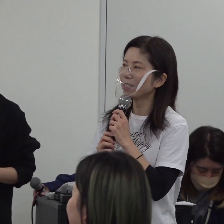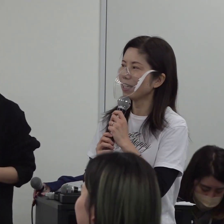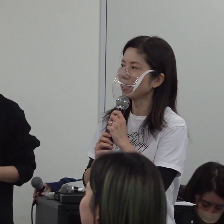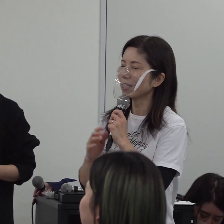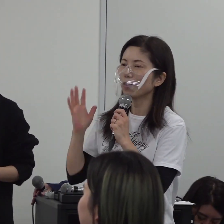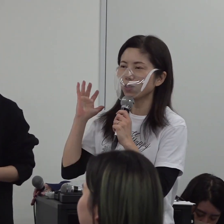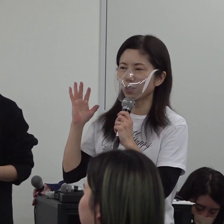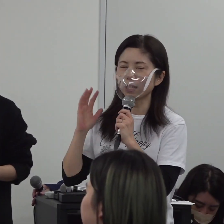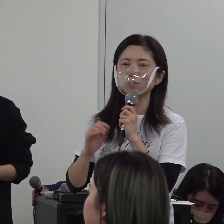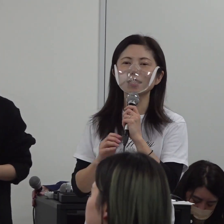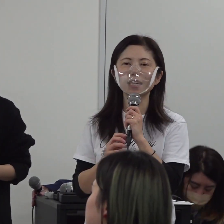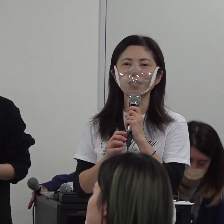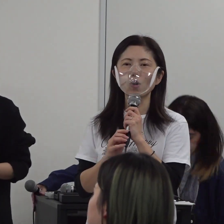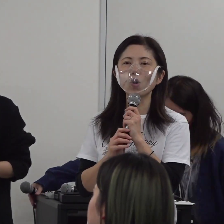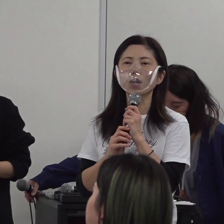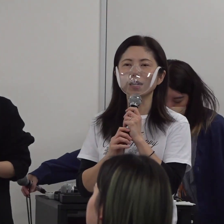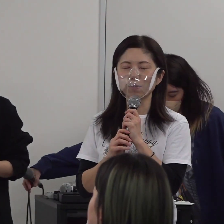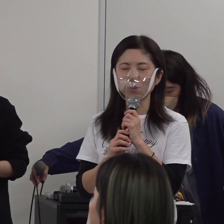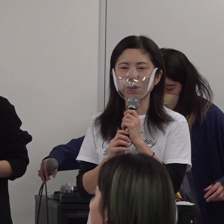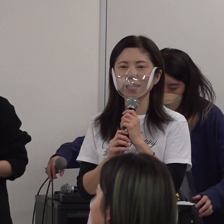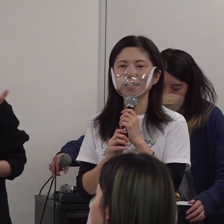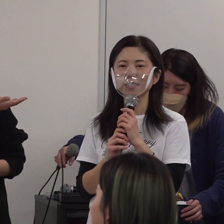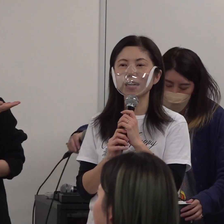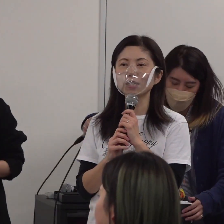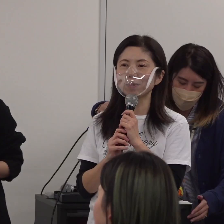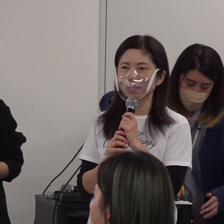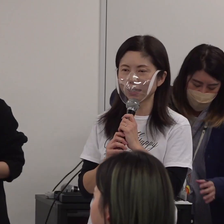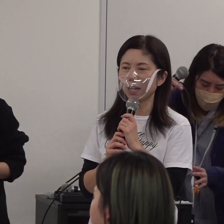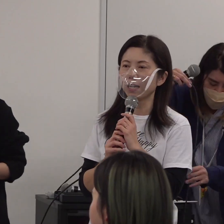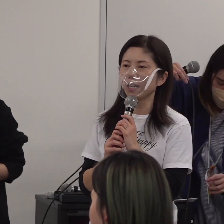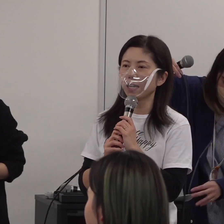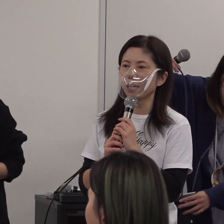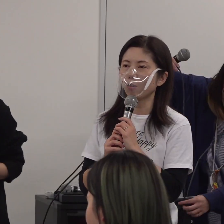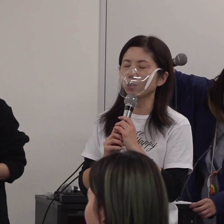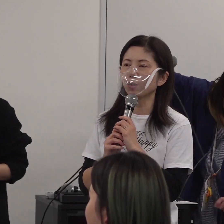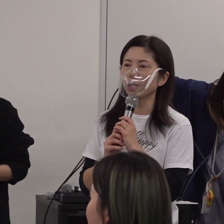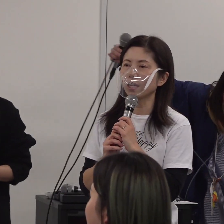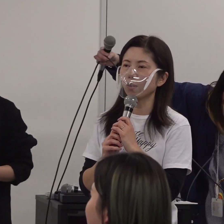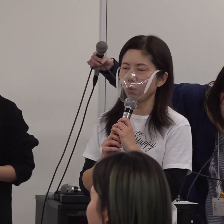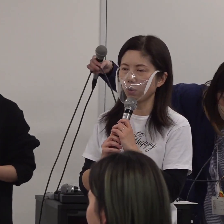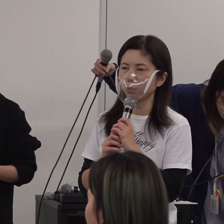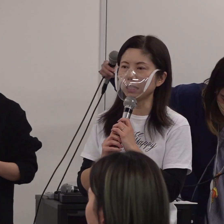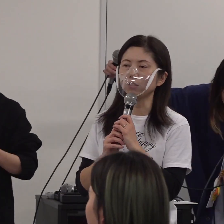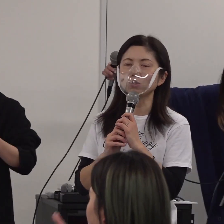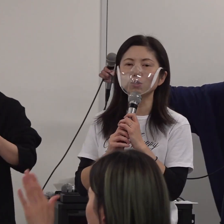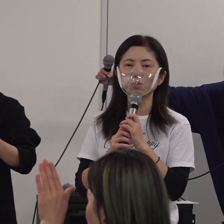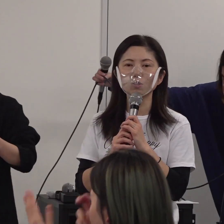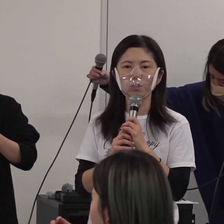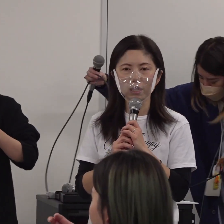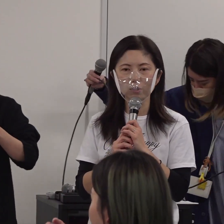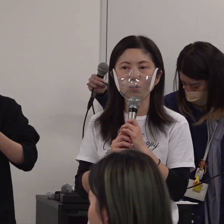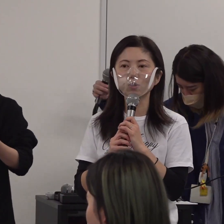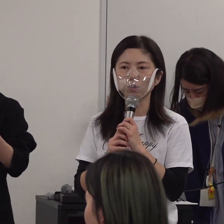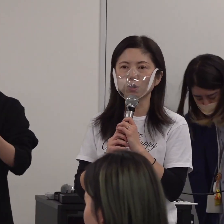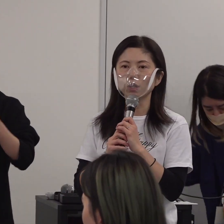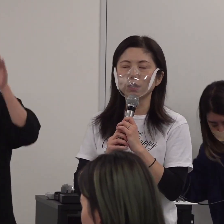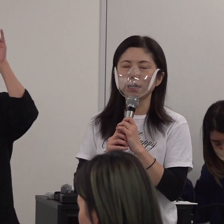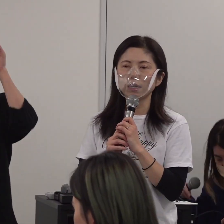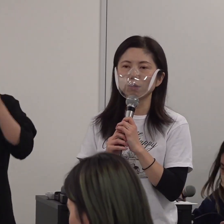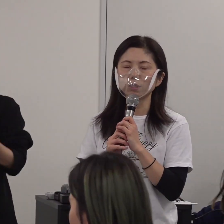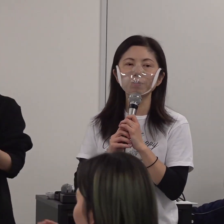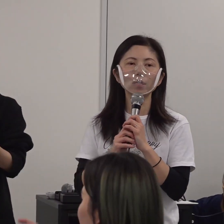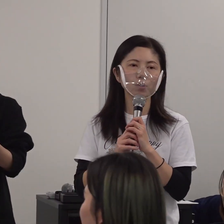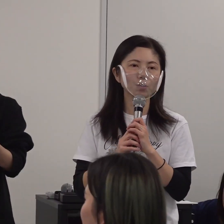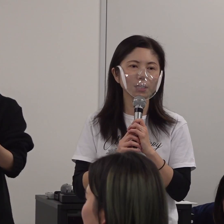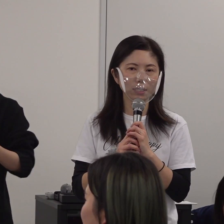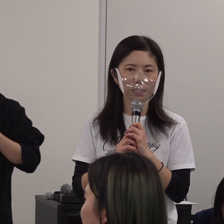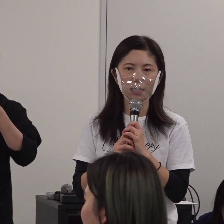そして先ほど田村さんの方からも話がありました補助犬法20周年という節目の年に